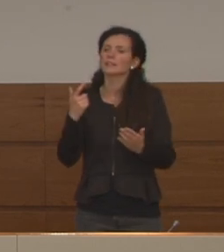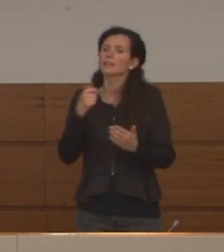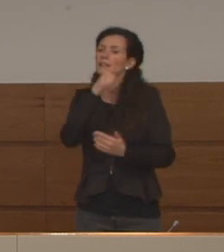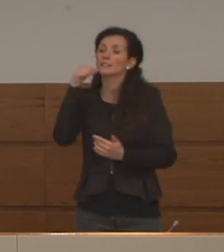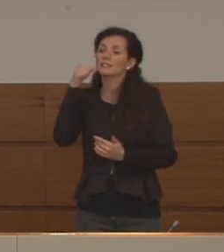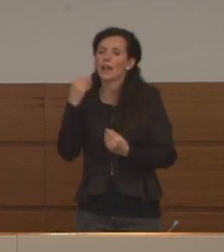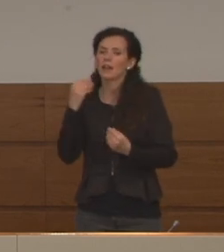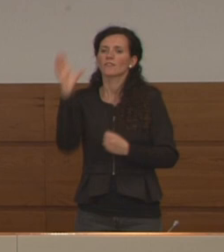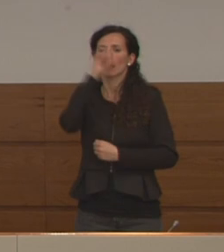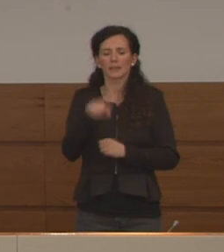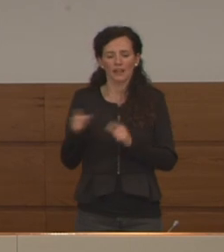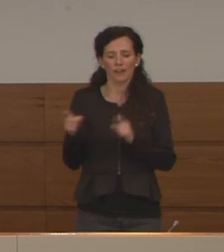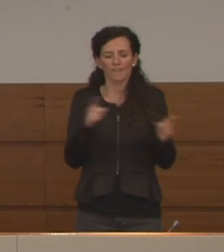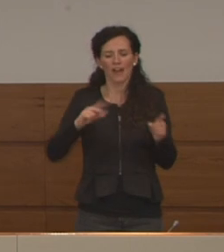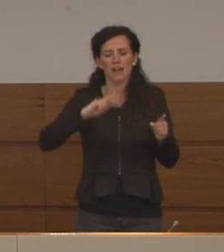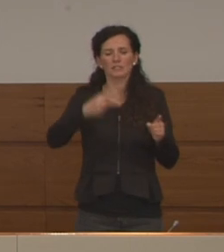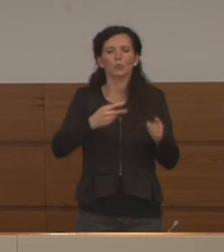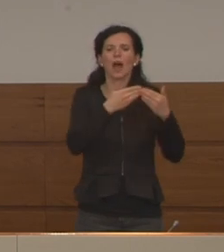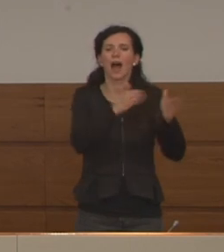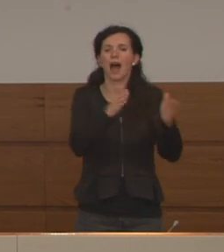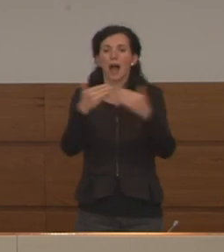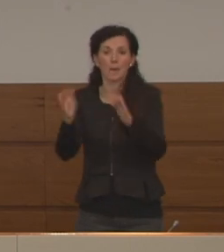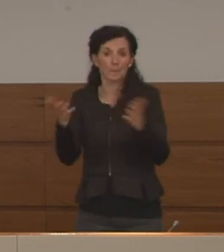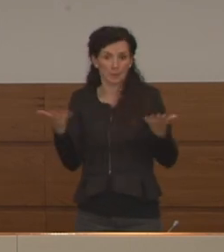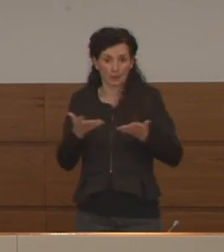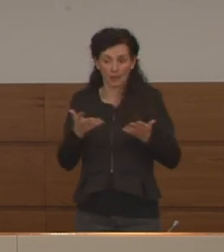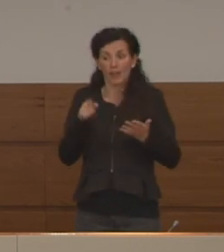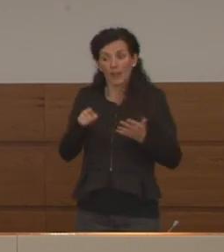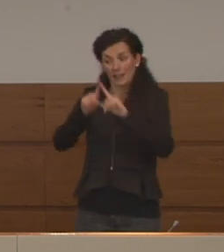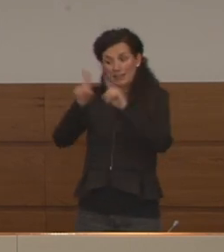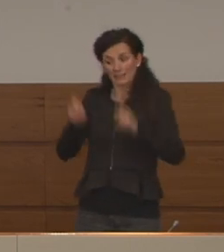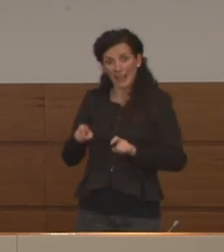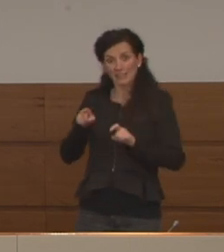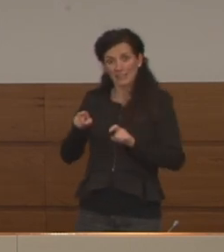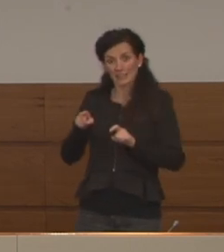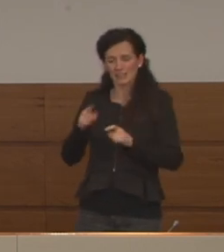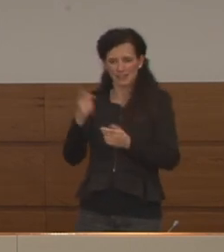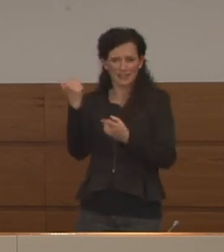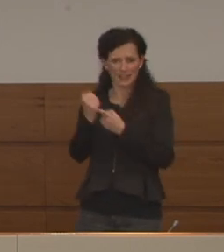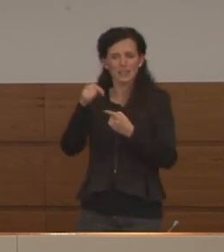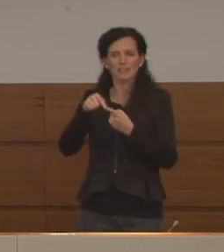Nel senso, saranno proprio importanti per per valutare la sicurezza o meno in questa fase 2?